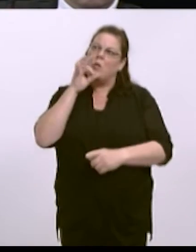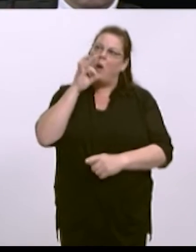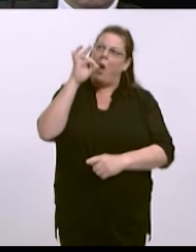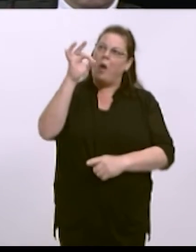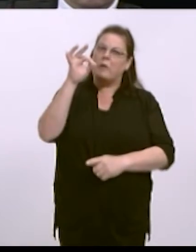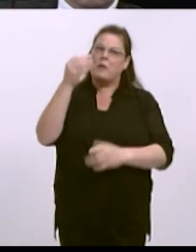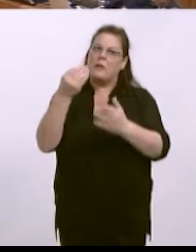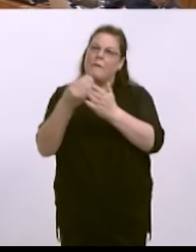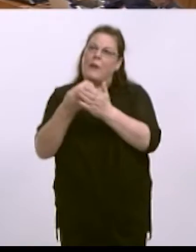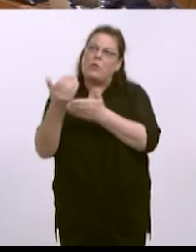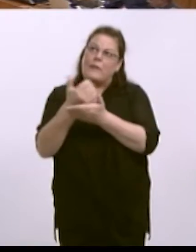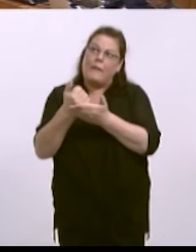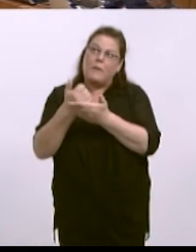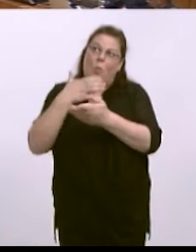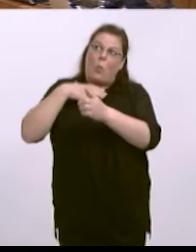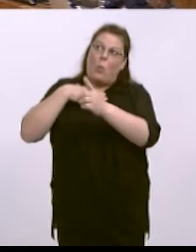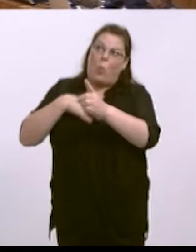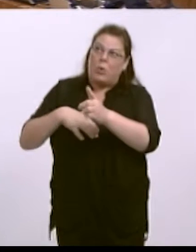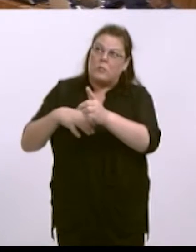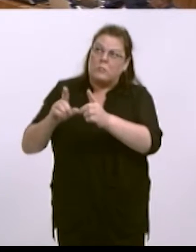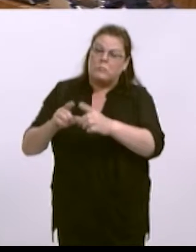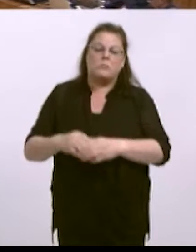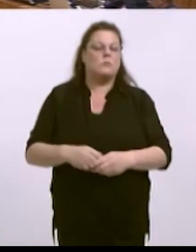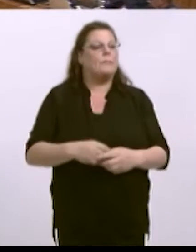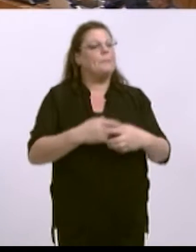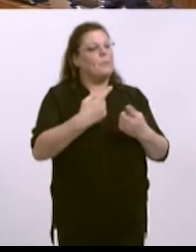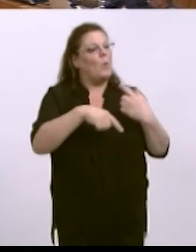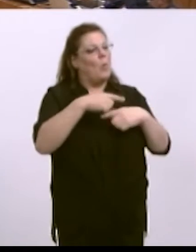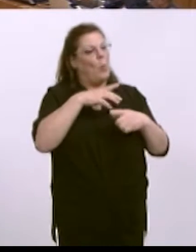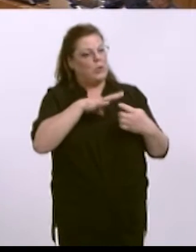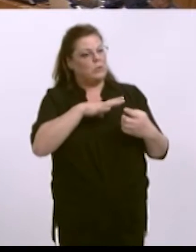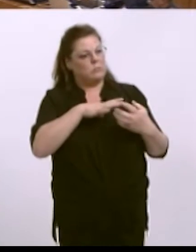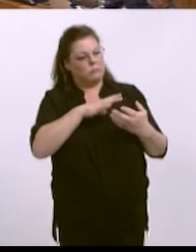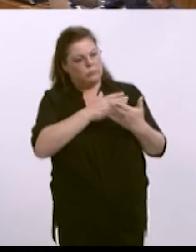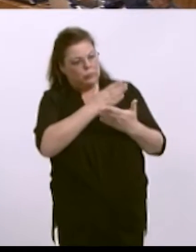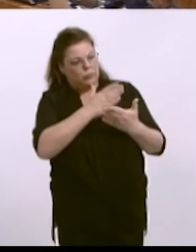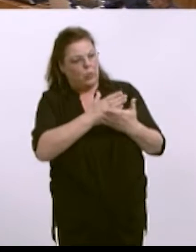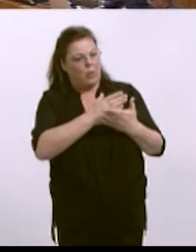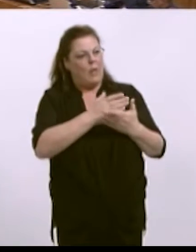sicrhau bod system mewn lle sydd yn deg, sydd yn defnyddioír cyllid sydd yna, wrth gwrs,